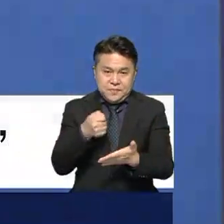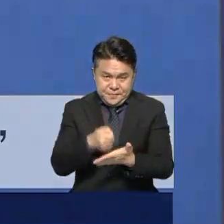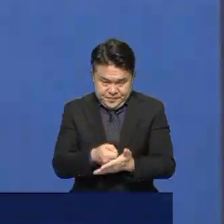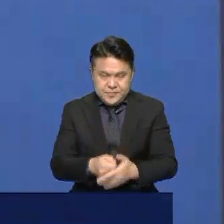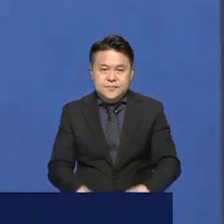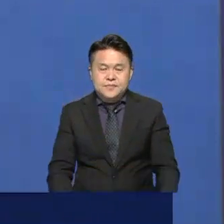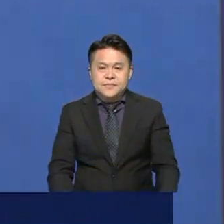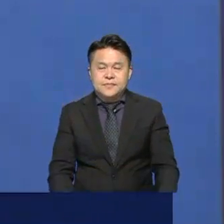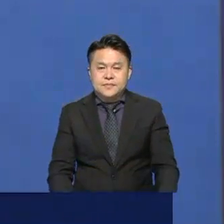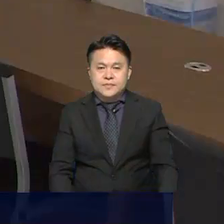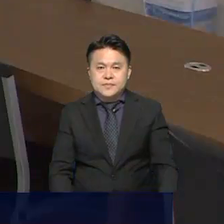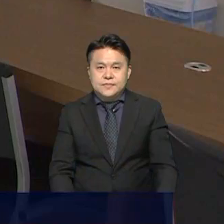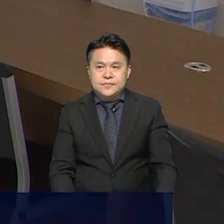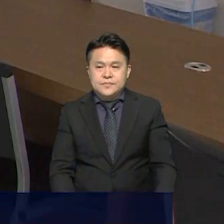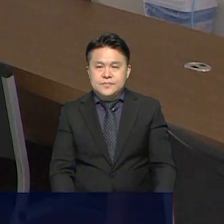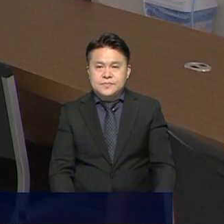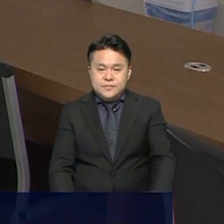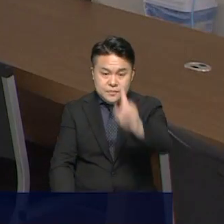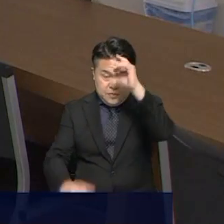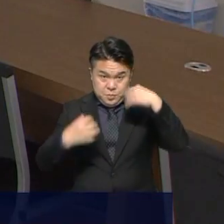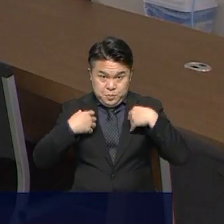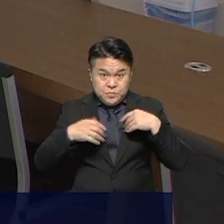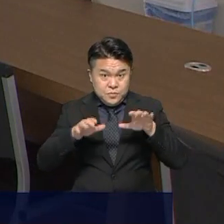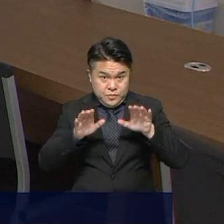(기자) 정부는 오늘 전국 의료기관에